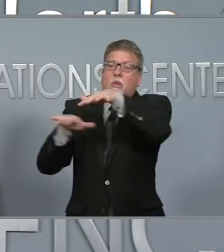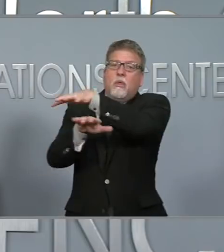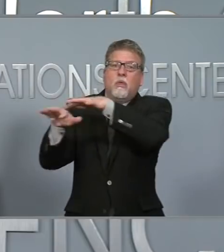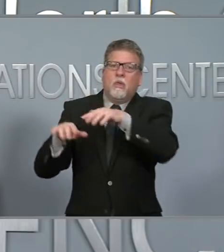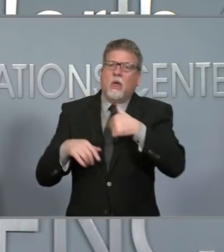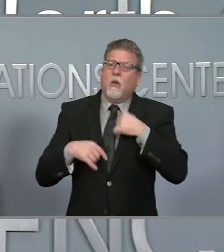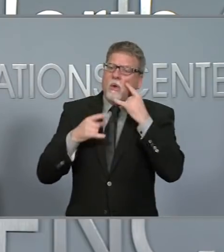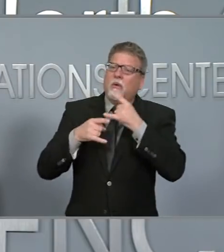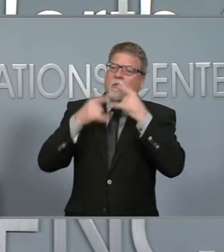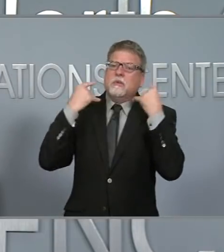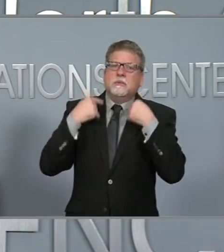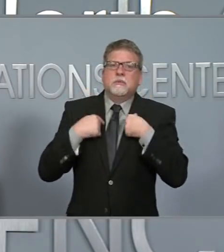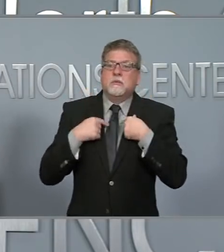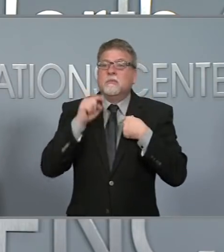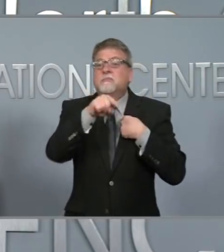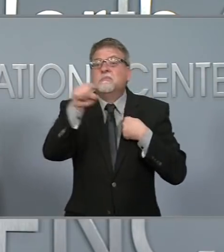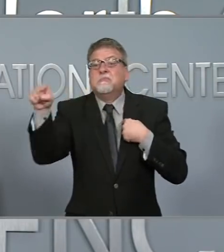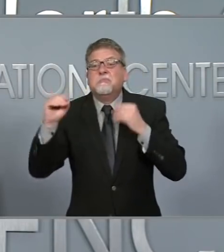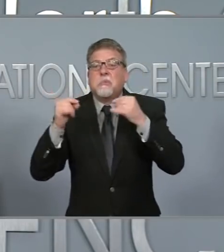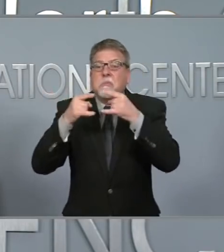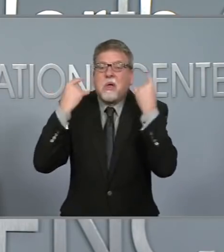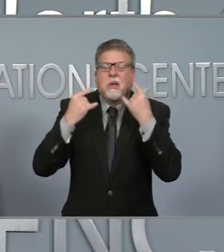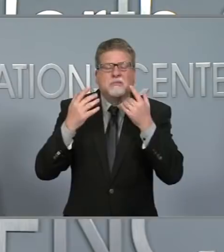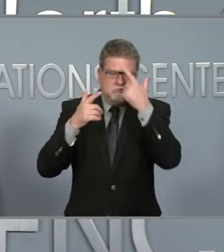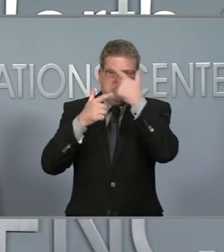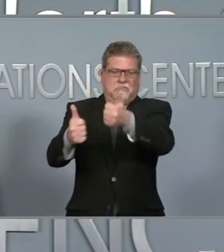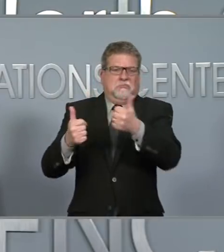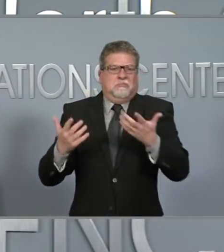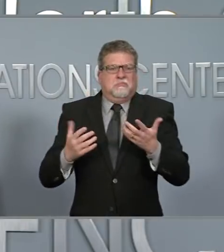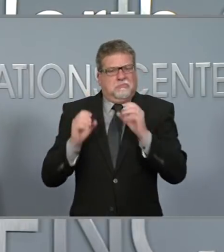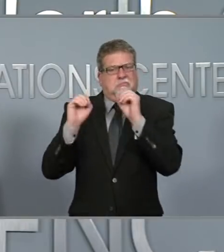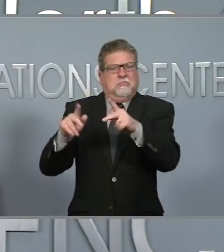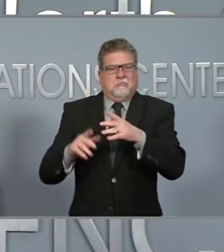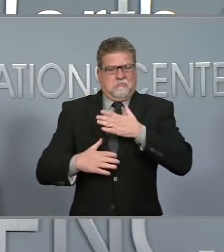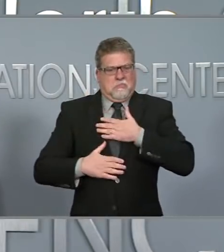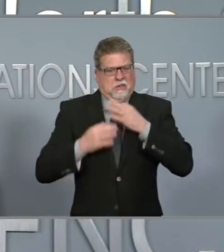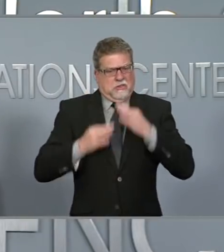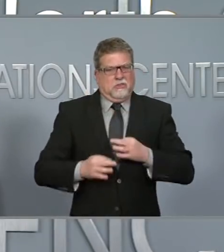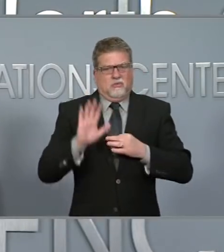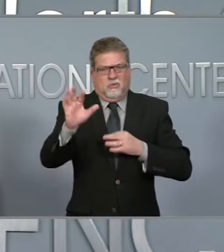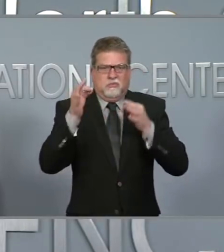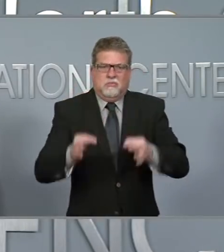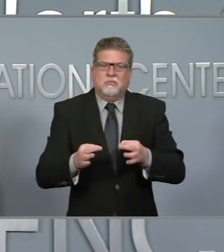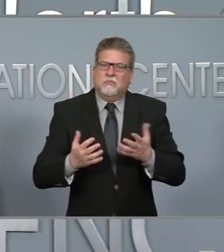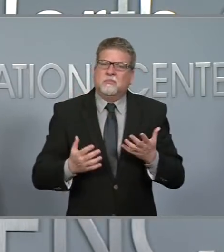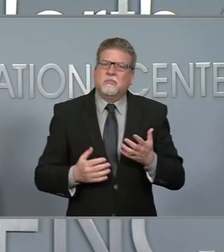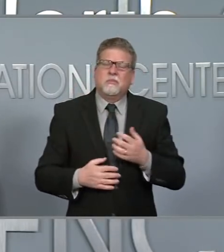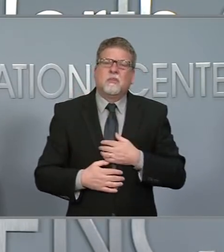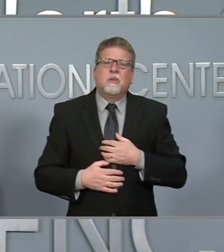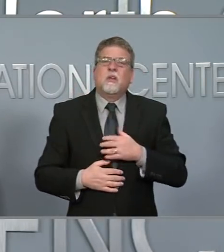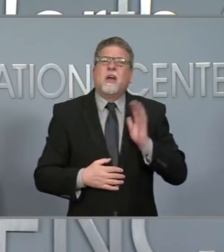posible que la gente opté por seguir usando una mascarilla, habrá ocasiones y que me verán usando una